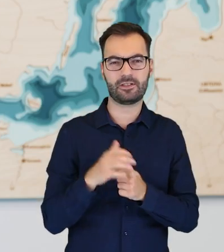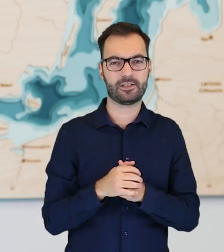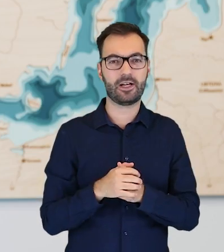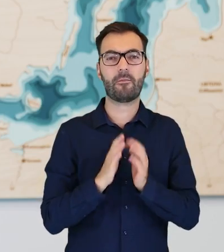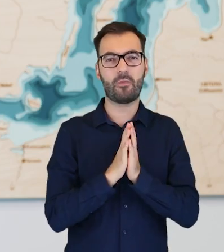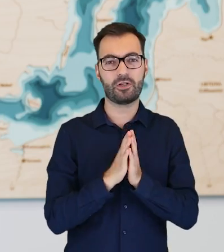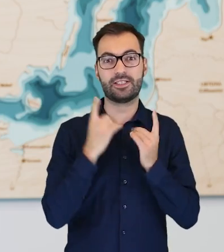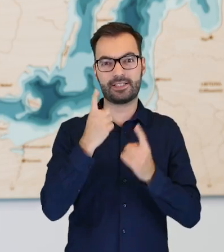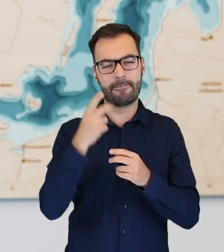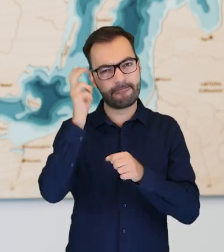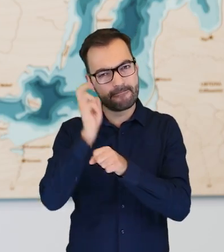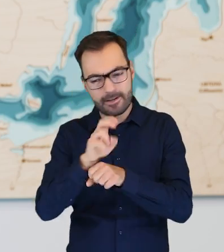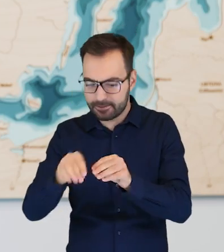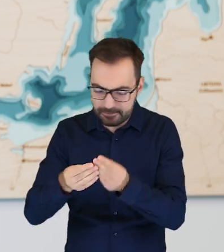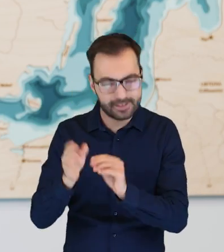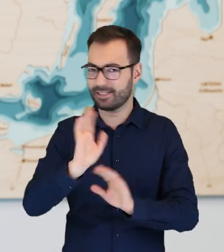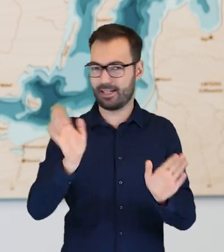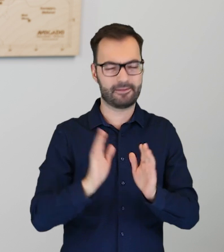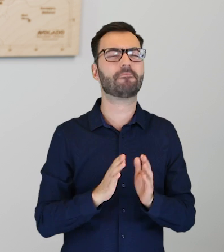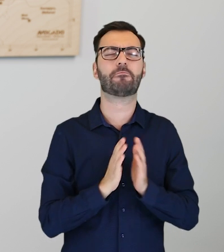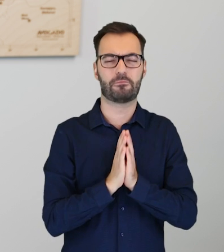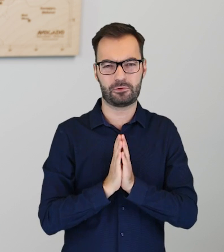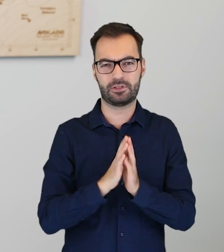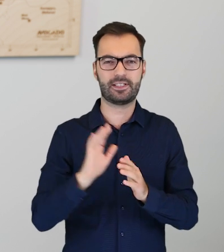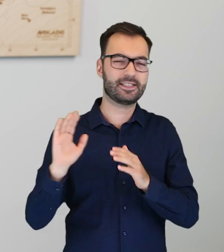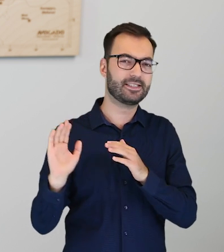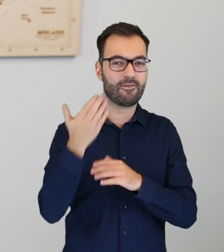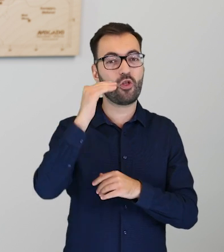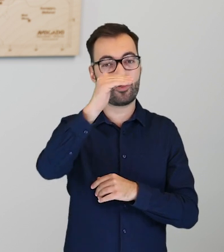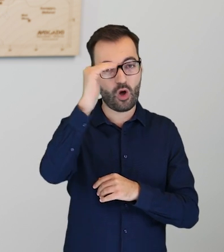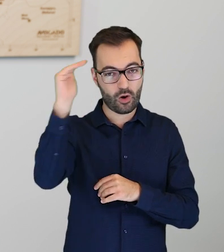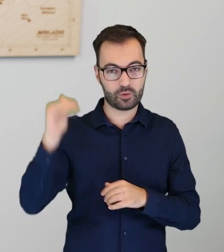to nie próbujcie dochodzić do tego sami, tylko najpierw zawołajcie dorosłych,